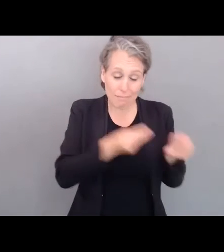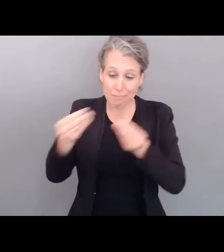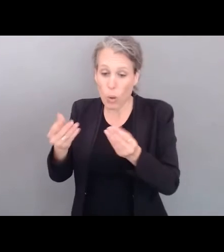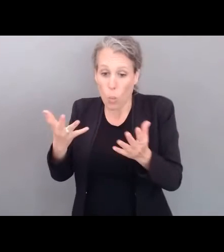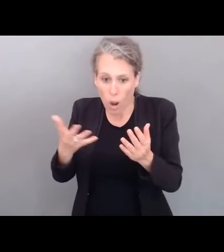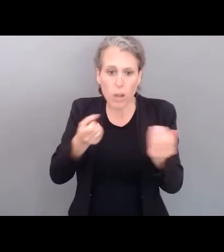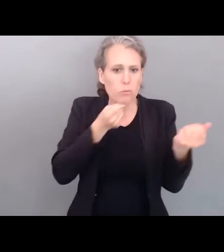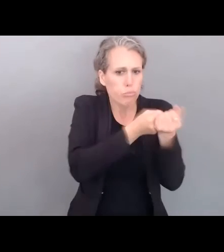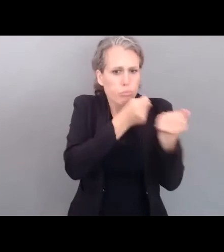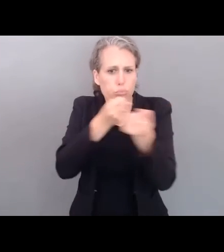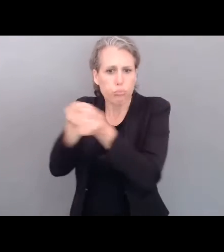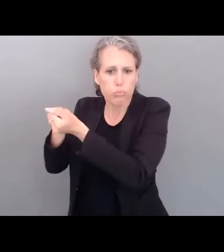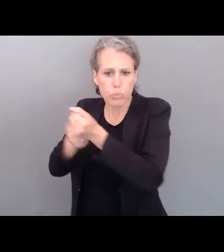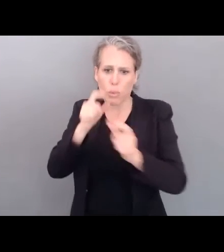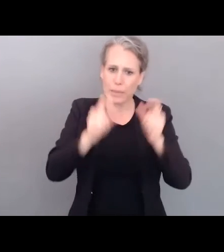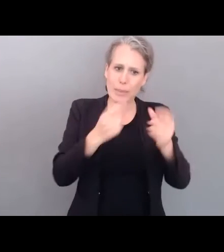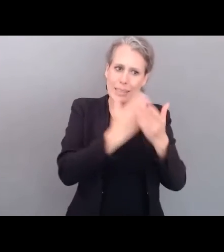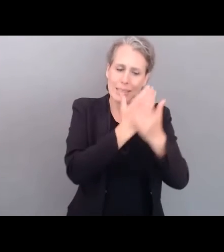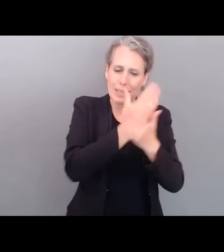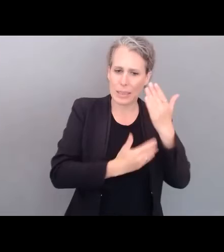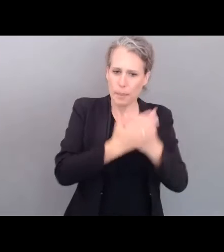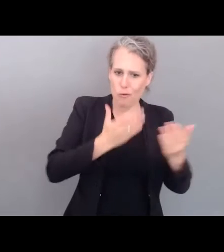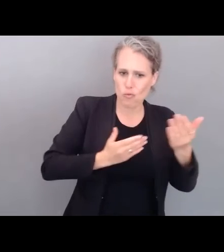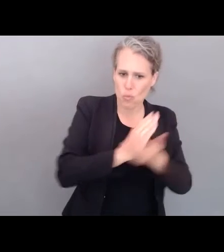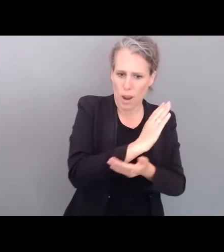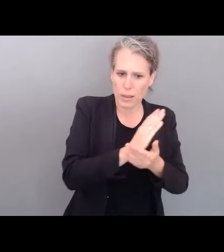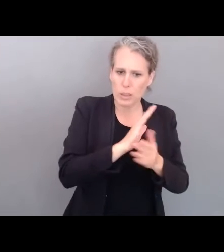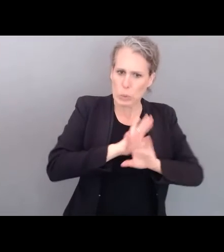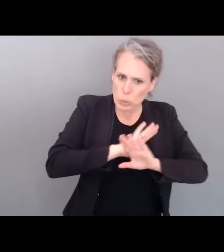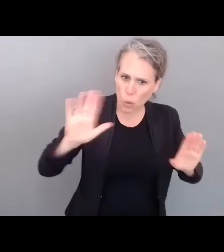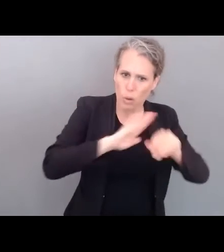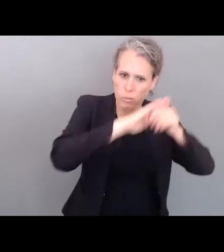utilizado para las entrevistas locales y por el gft en emergencias y ONG para promover el surgimiento